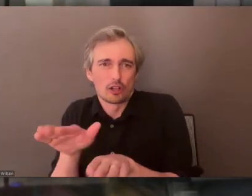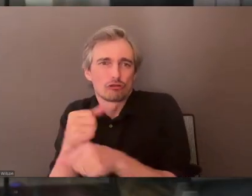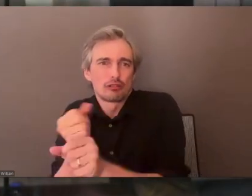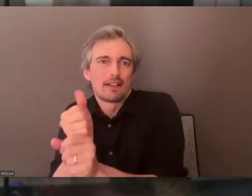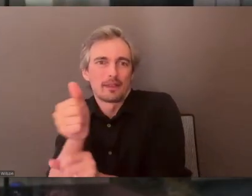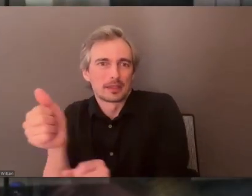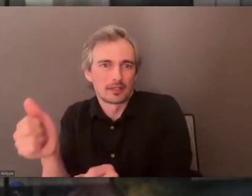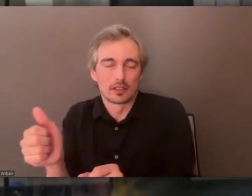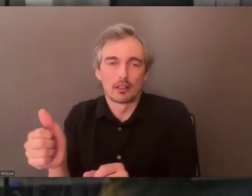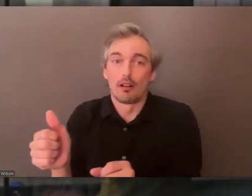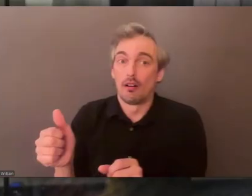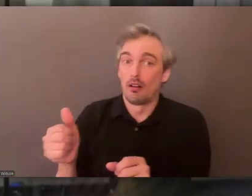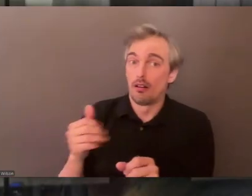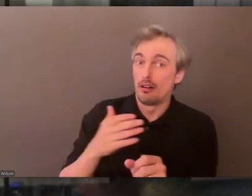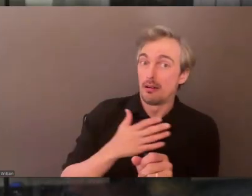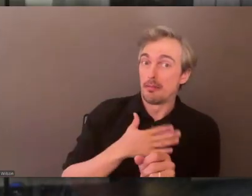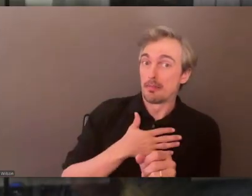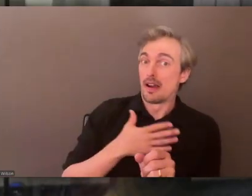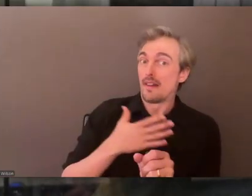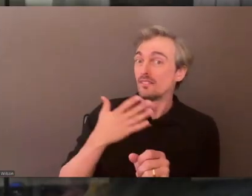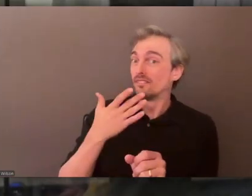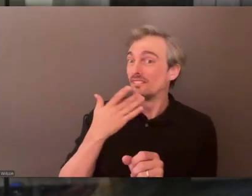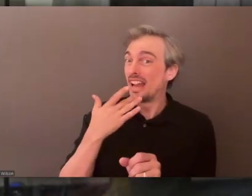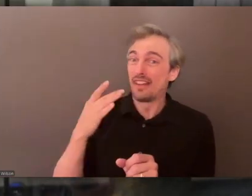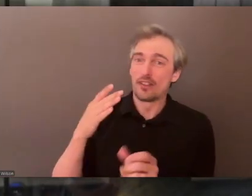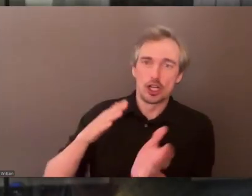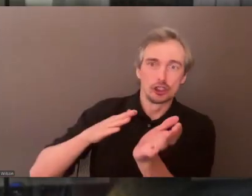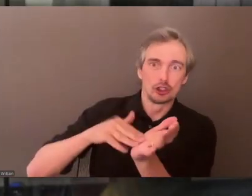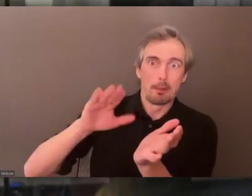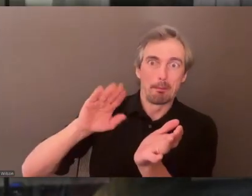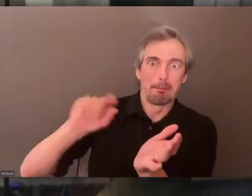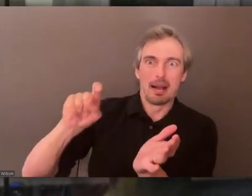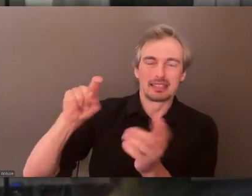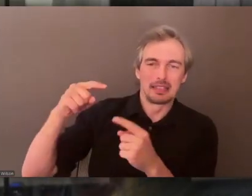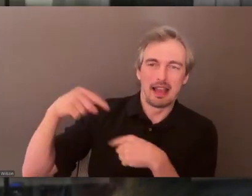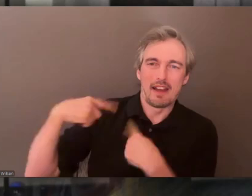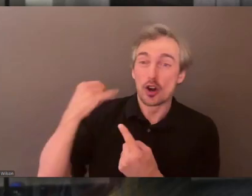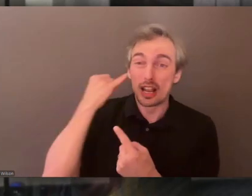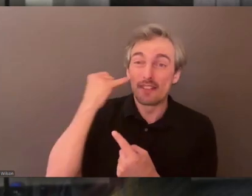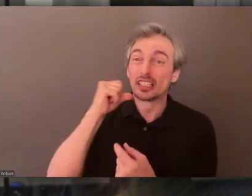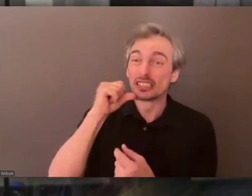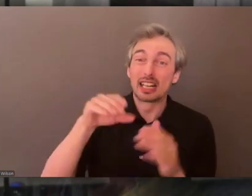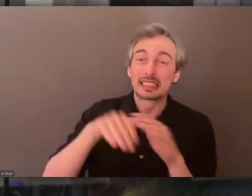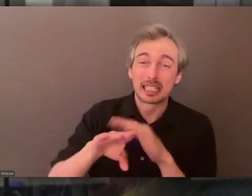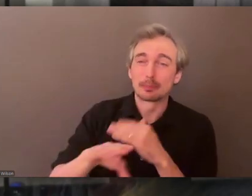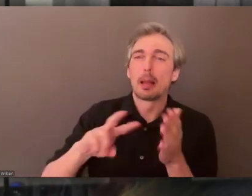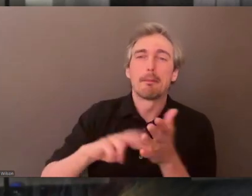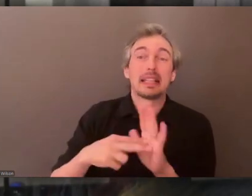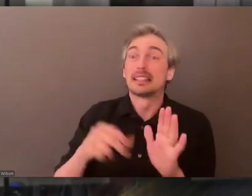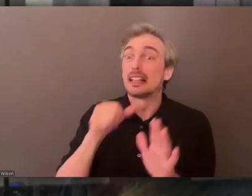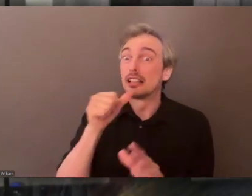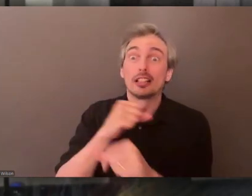何かがアクセシブルでないなら、それは安全ではありません。 いいですか？ちょっと考えてみましょう。